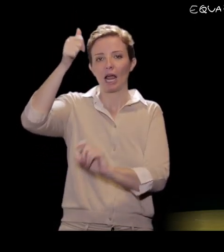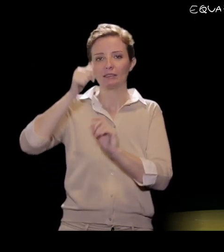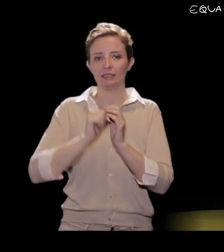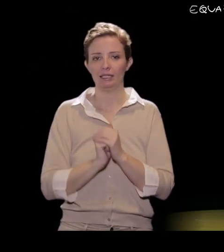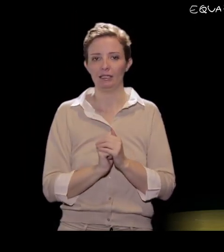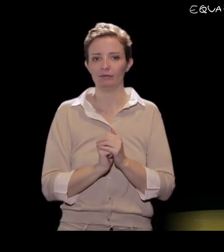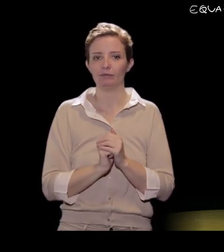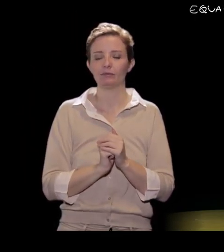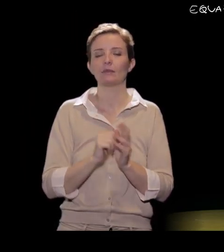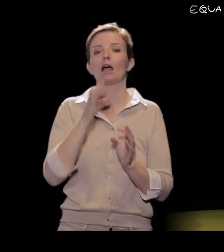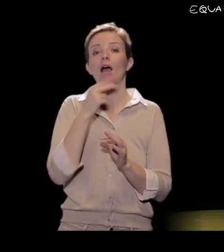Equazione biquadratica.